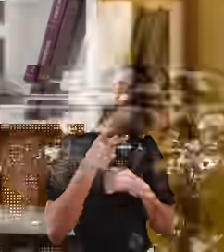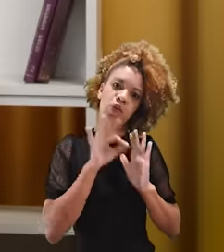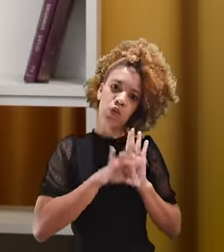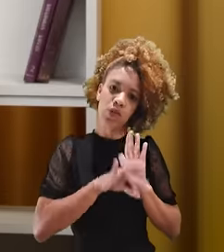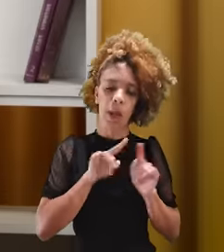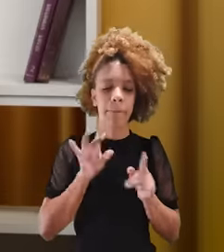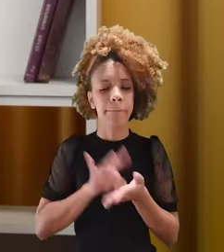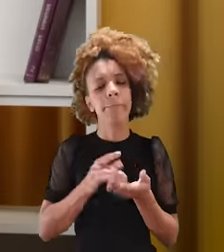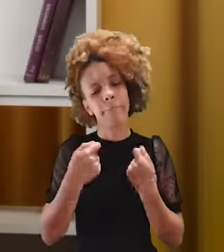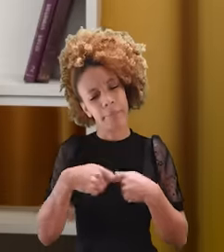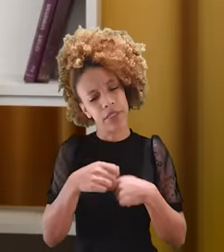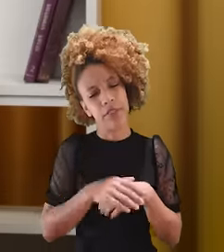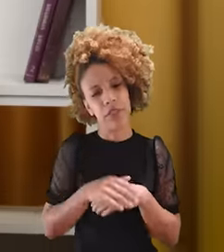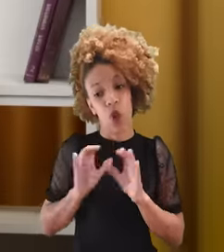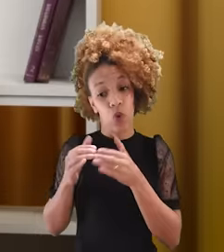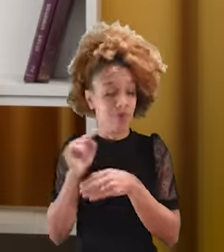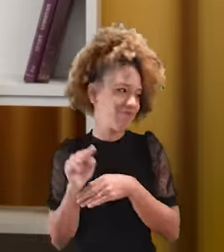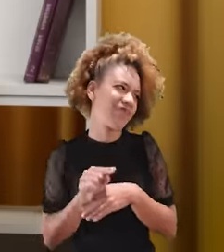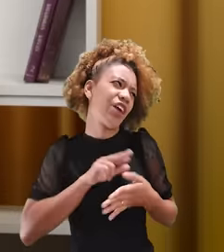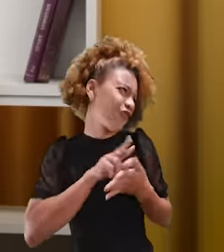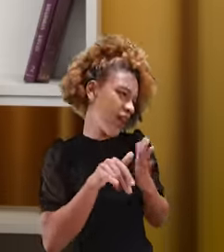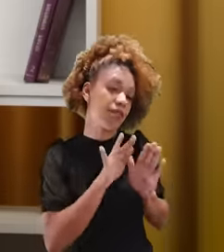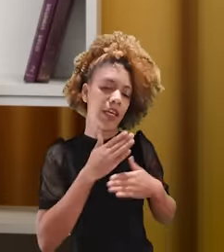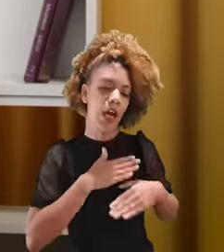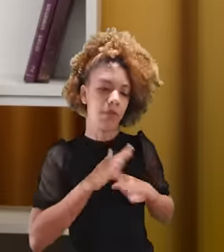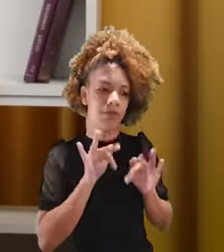e eu preciso falar com a galera da geração é muito Mex calma que vai acabar rapidinho eu quero saber